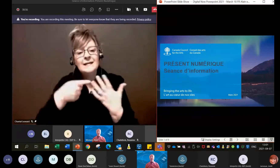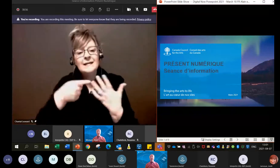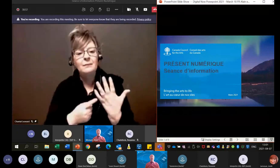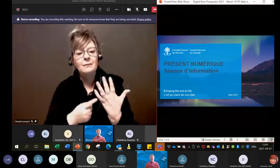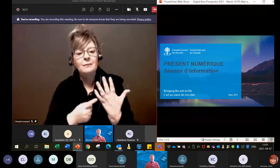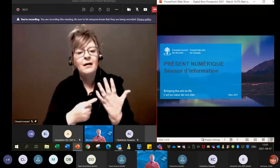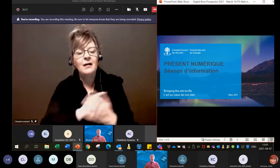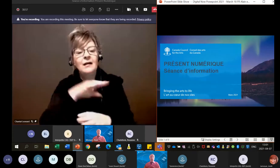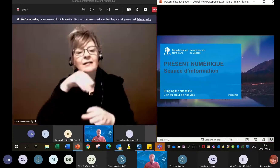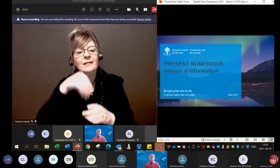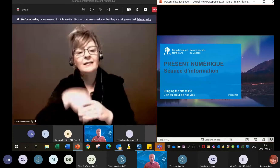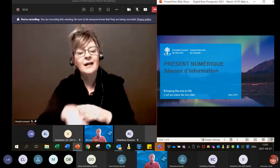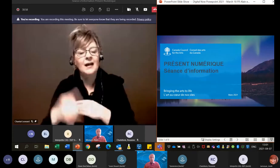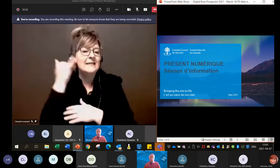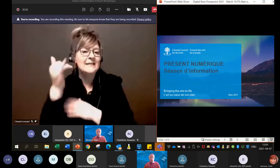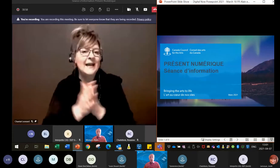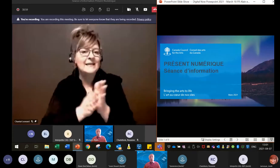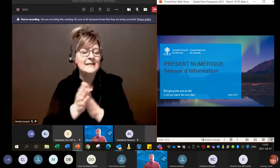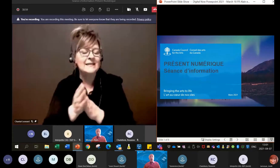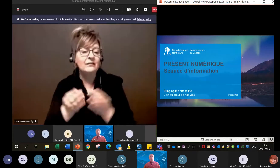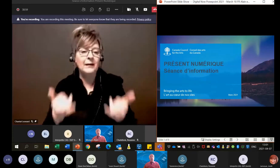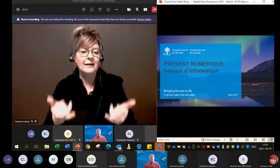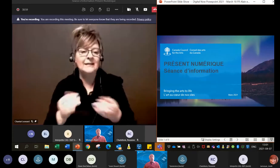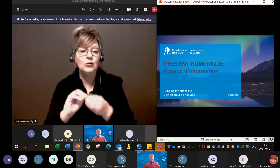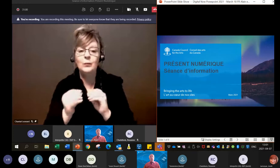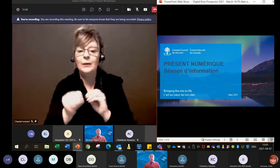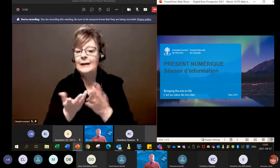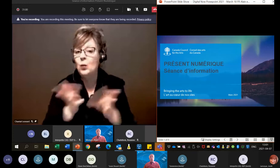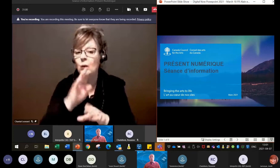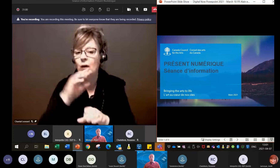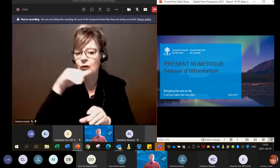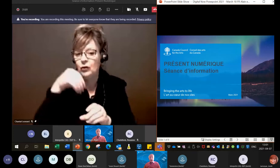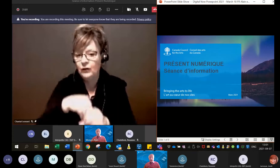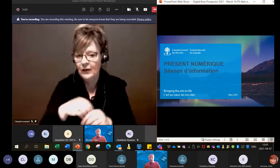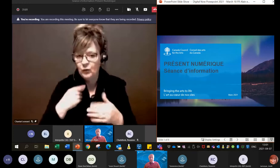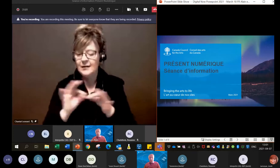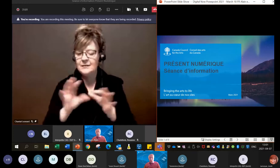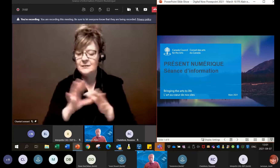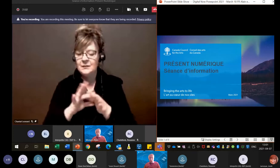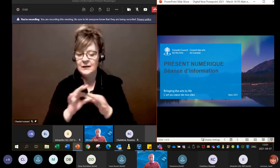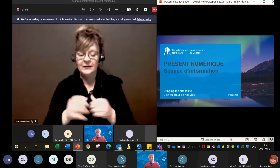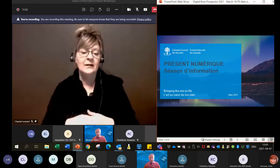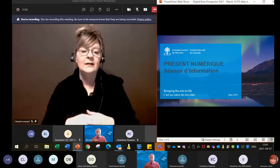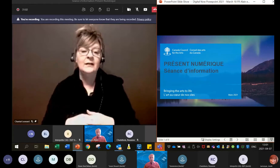l’initiative Présent numérique.